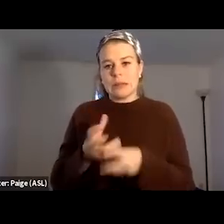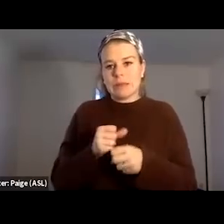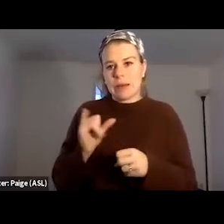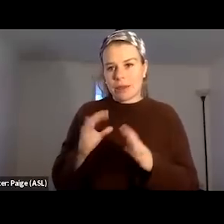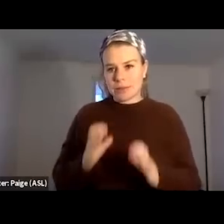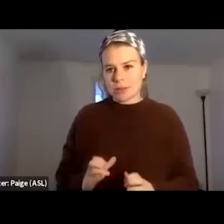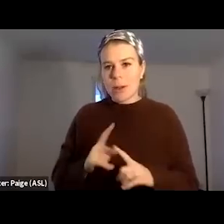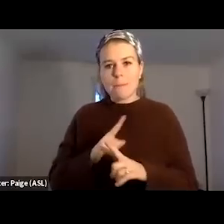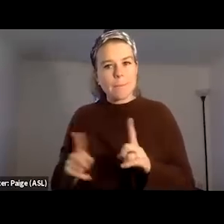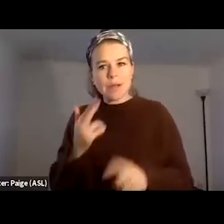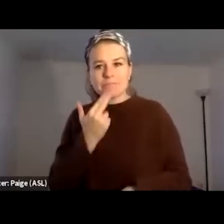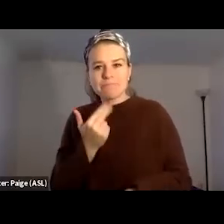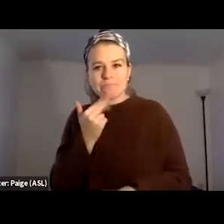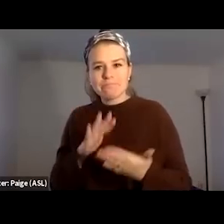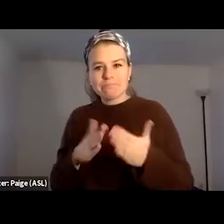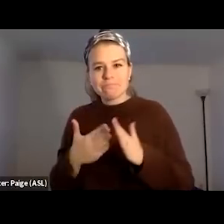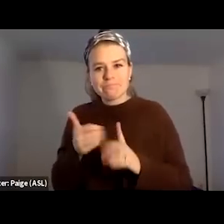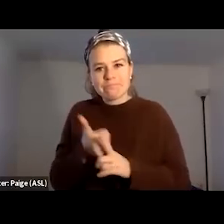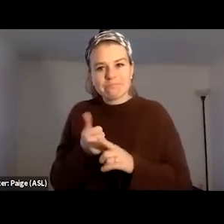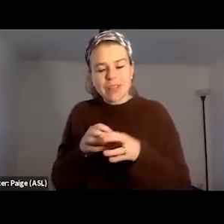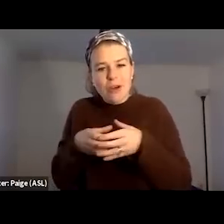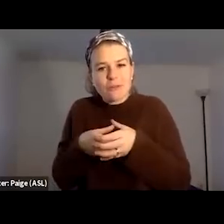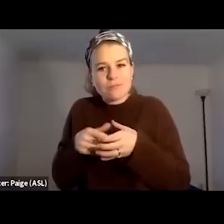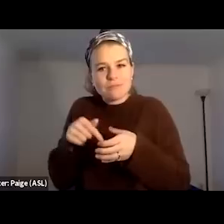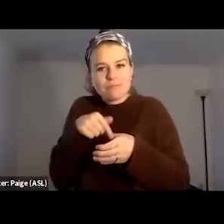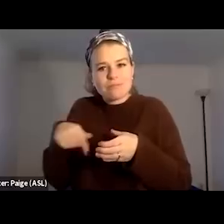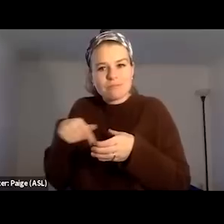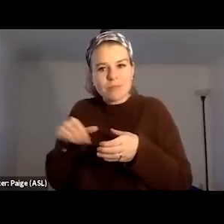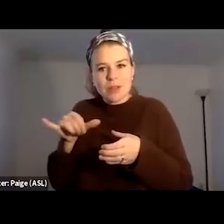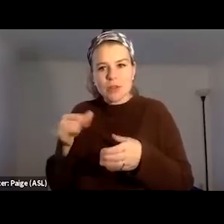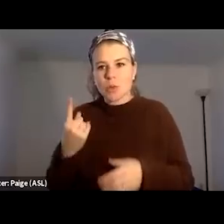sino que es una comunidad miniatura en sí misma. Un estudiante dijo: